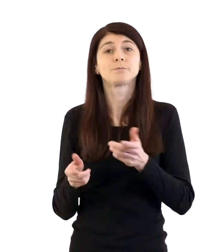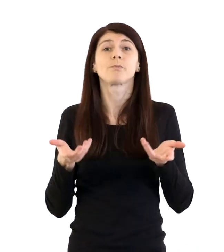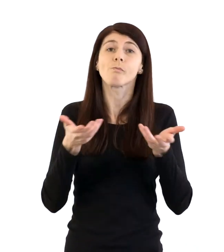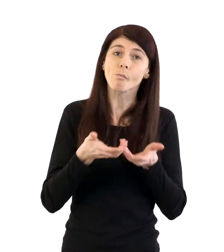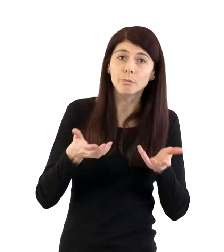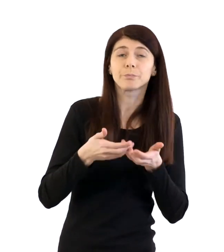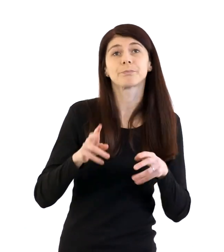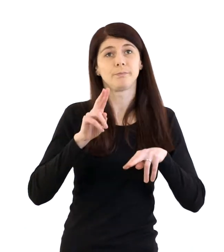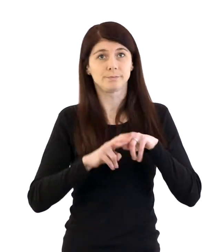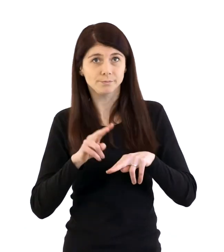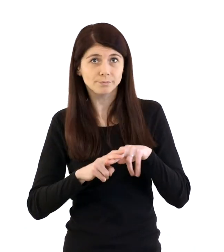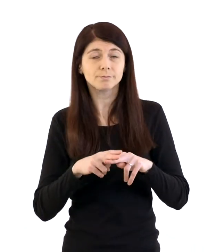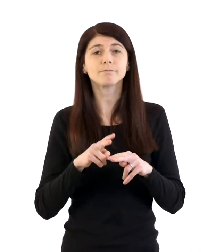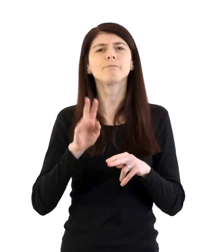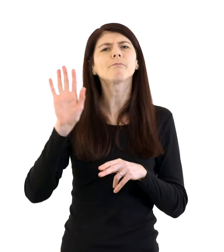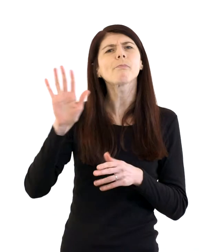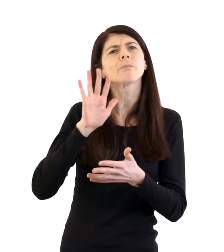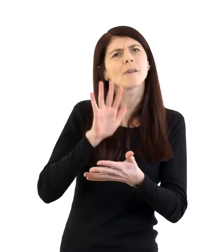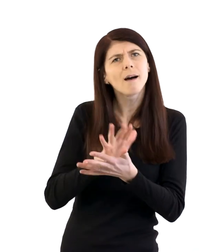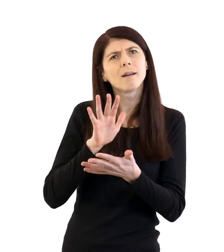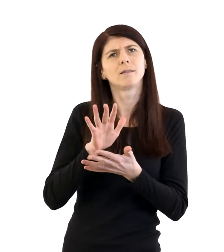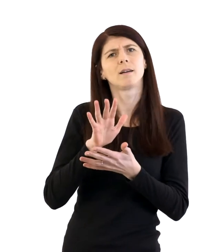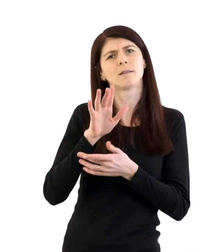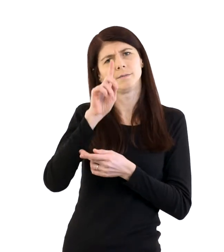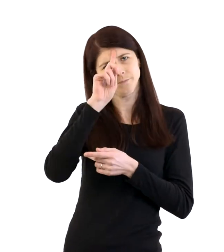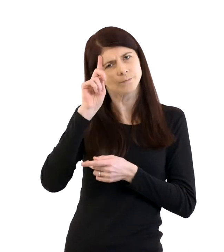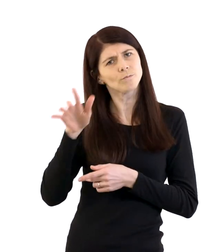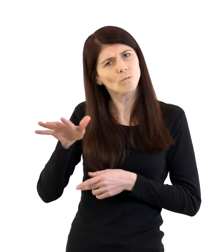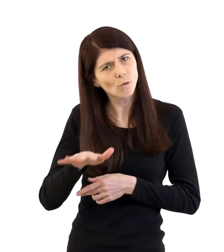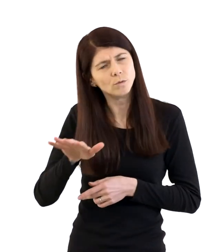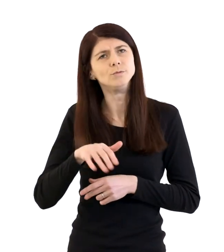stowarzyszeń, fundacji, a także instytucji działających w różnych obszarach społecznych.